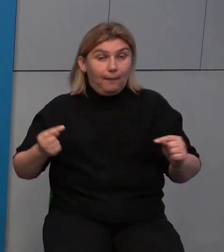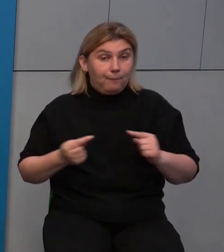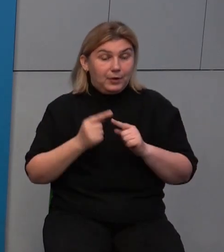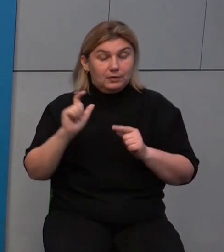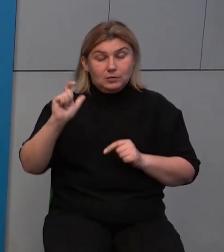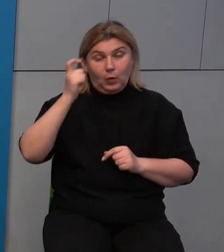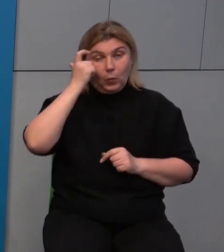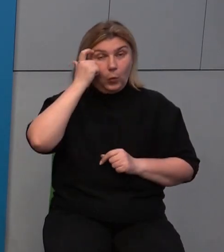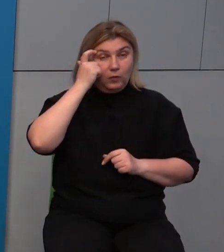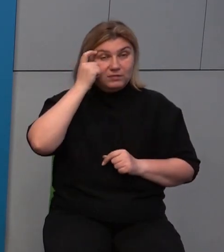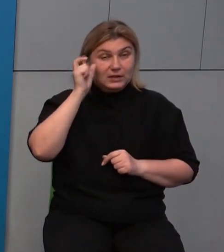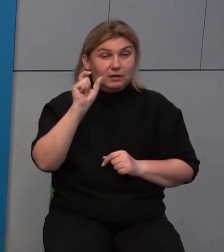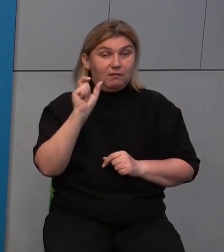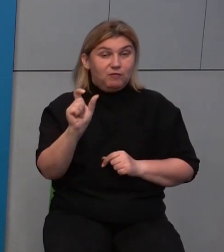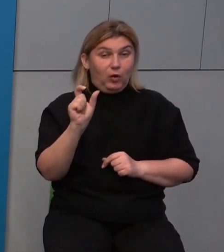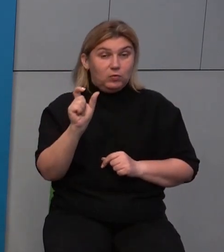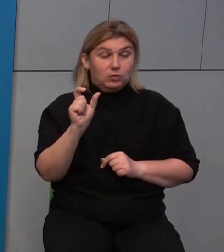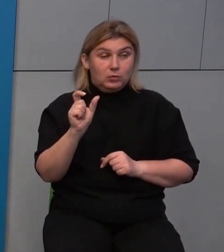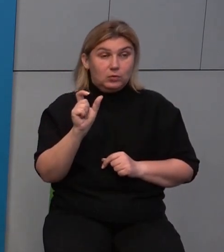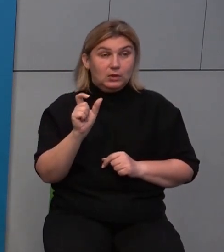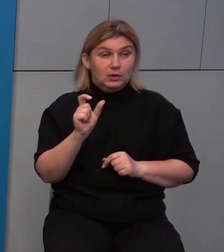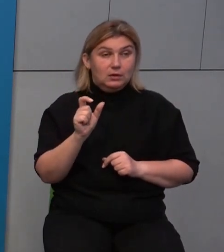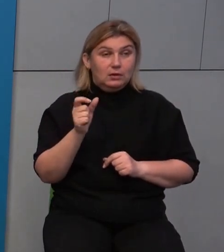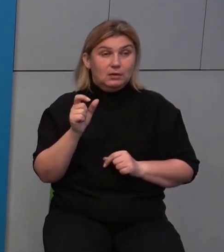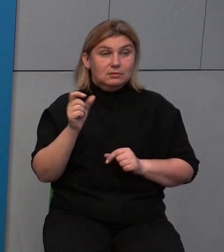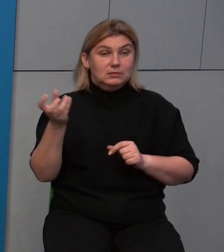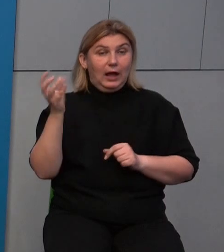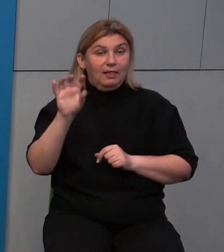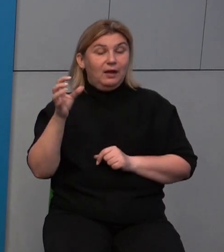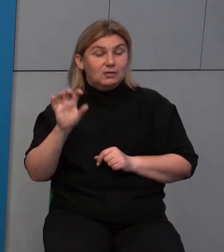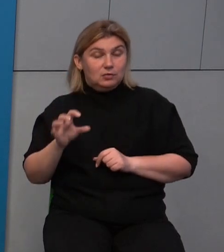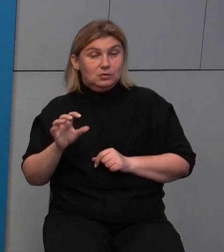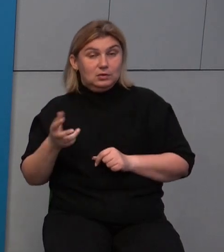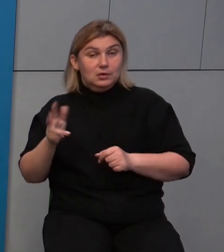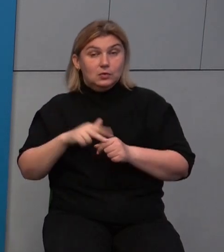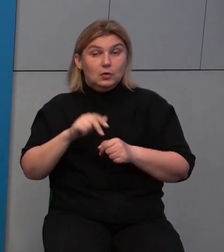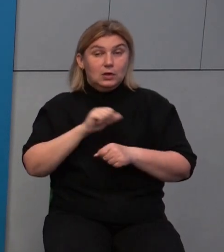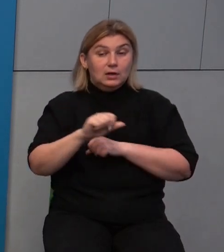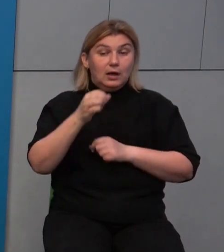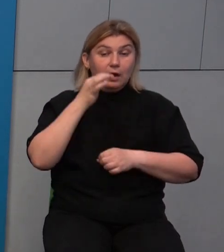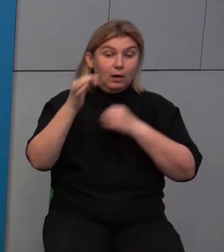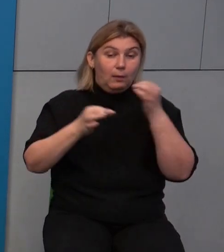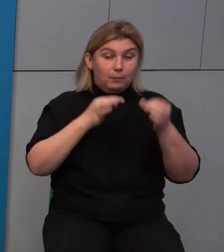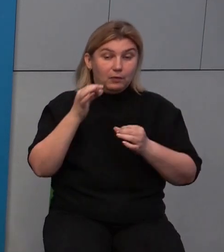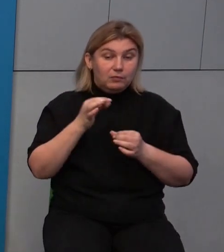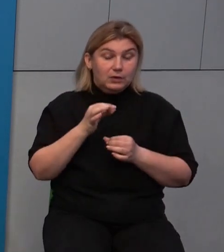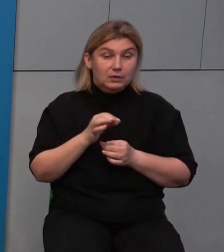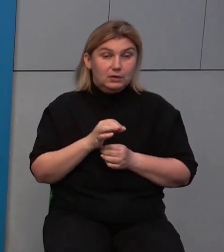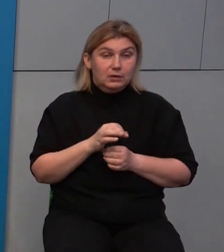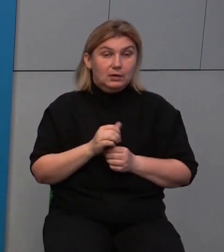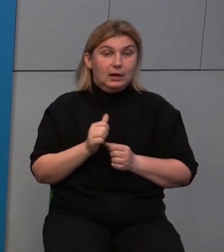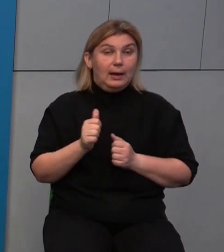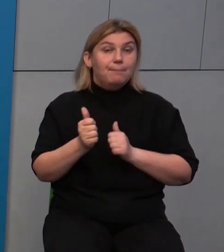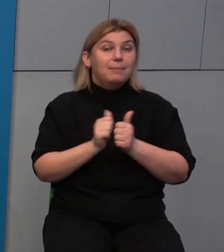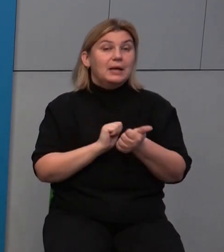wątku, anegdotach, które są w jego Opowieściach nawet o pilocie Pirxie.